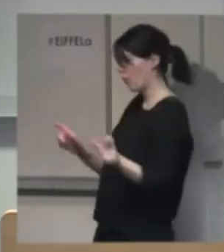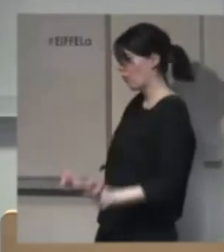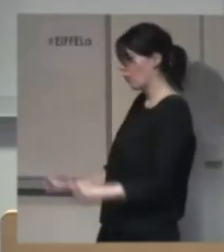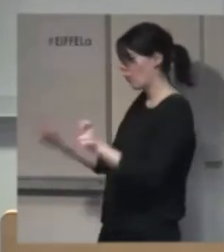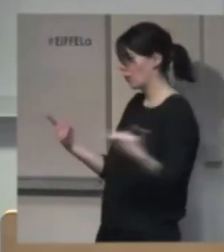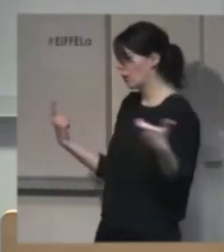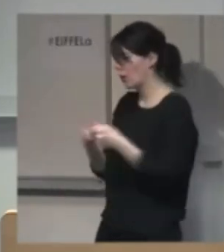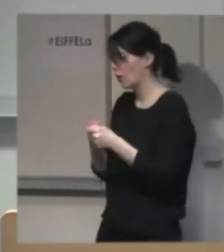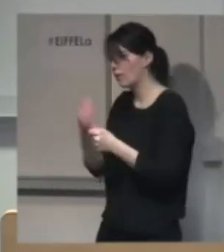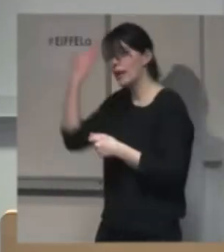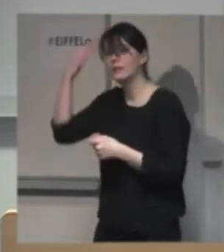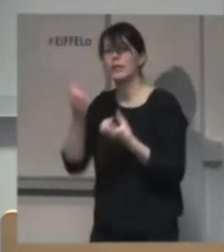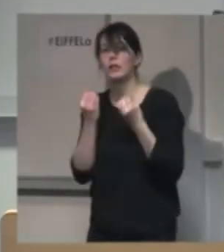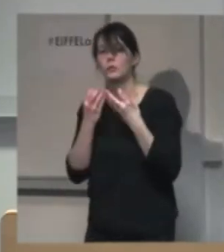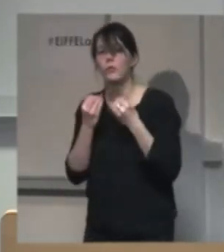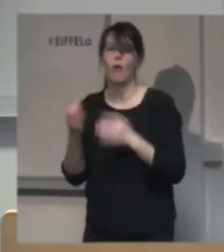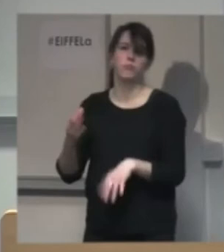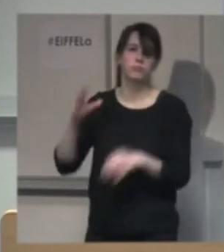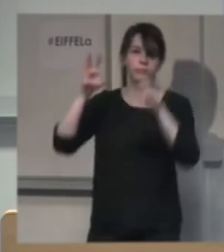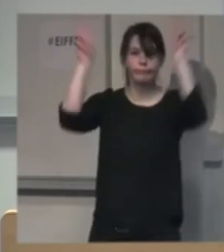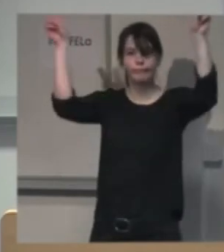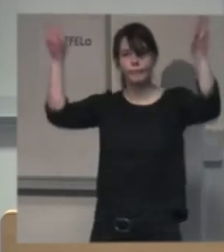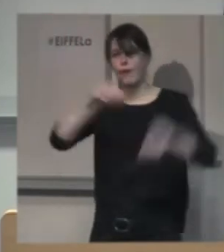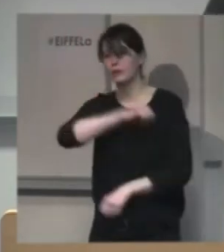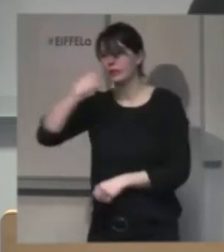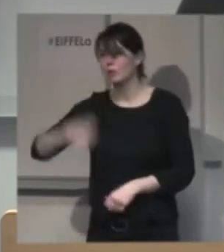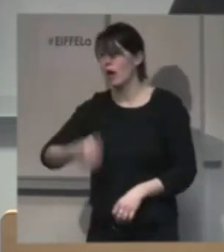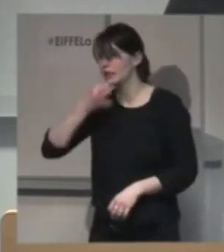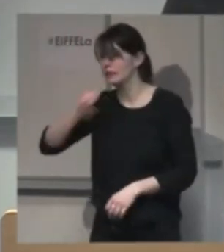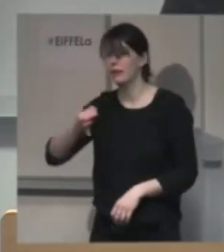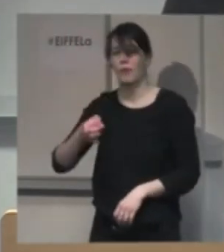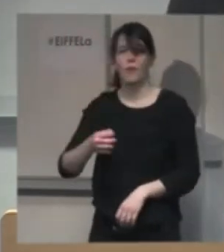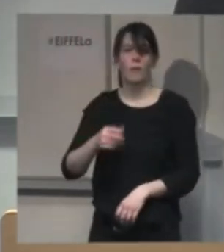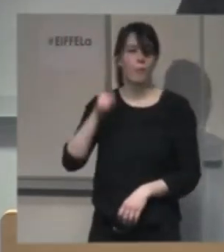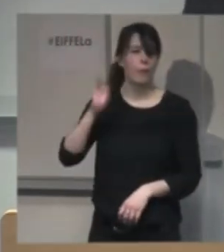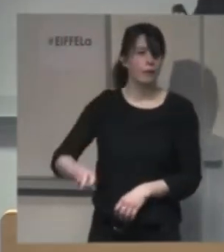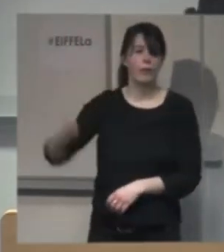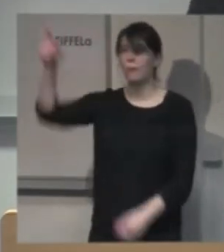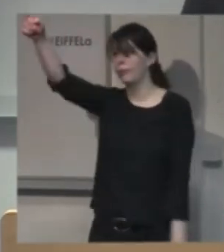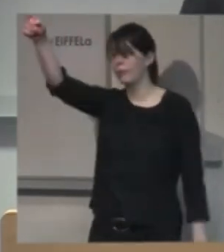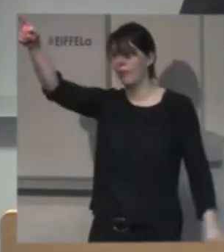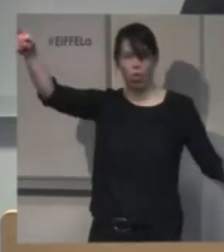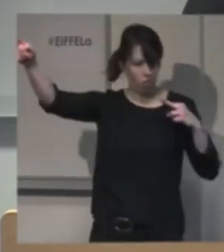"Quand le sage désigne la lune, l'imbécile regarde le doigt". Évidemment, notre objectif n'est pas de faire de la conformité à 100 %,